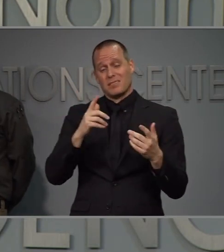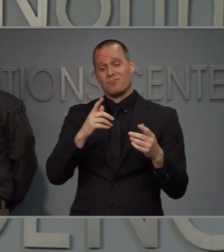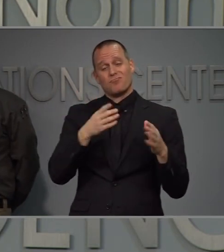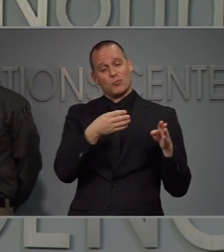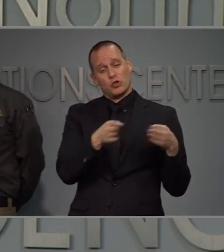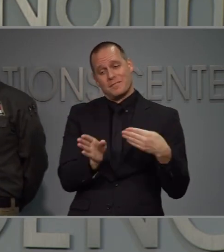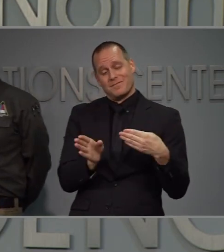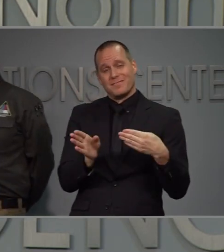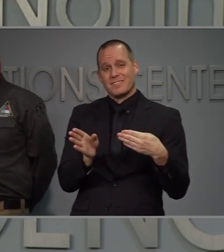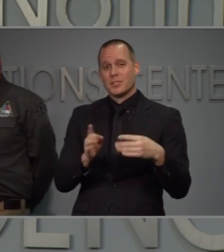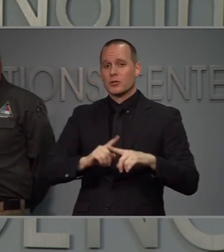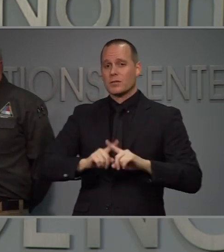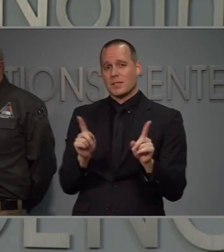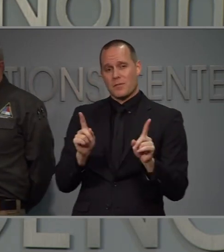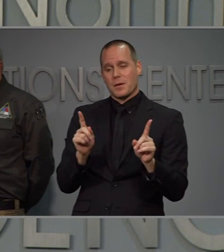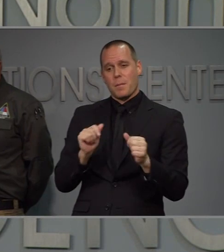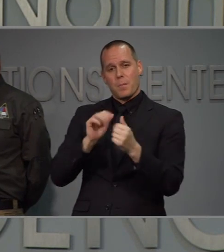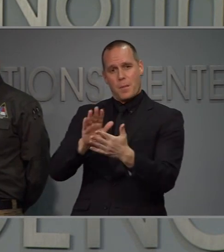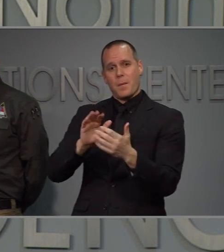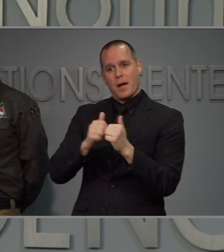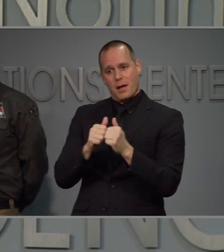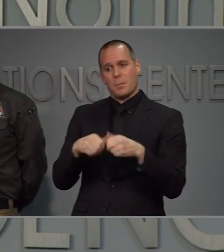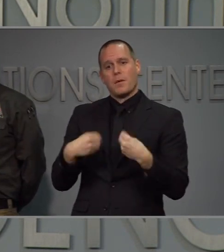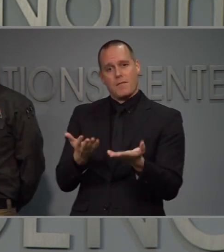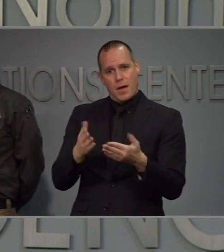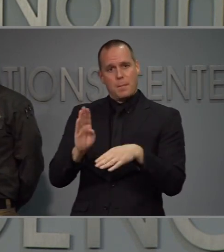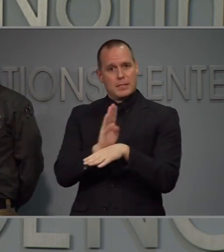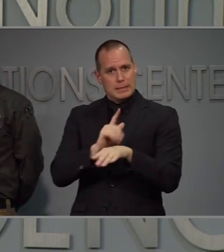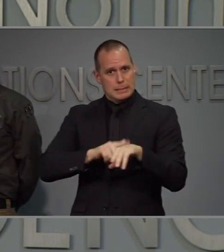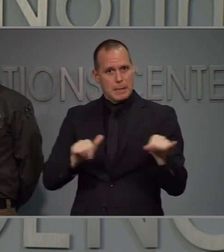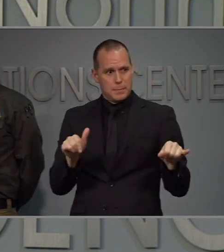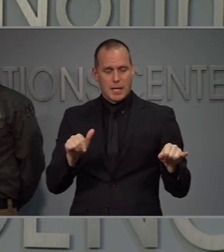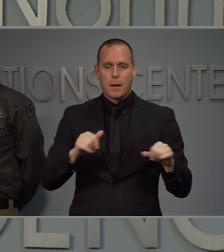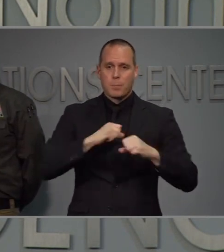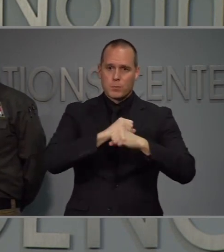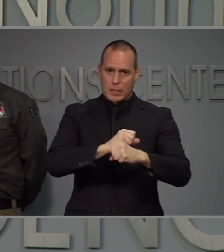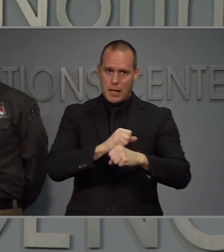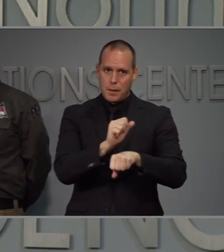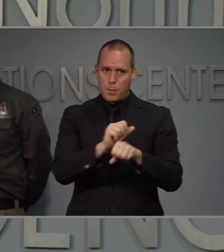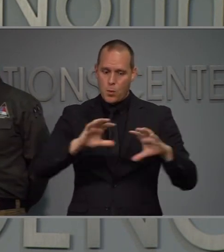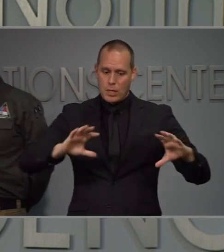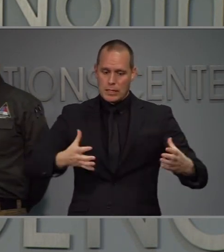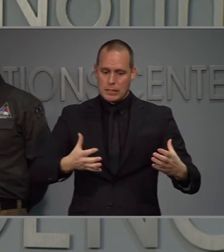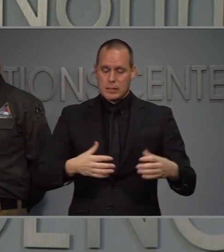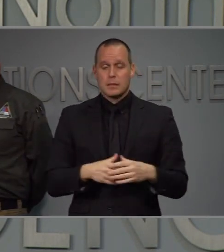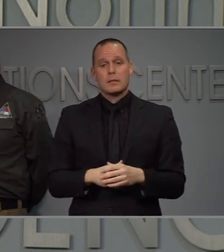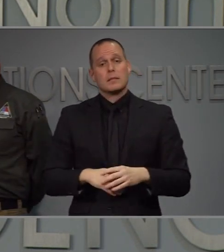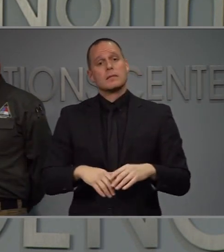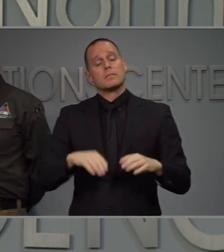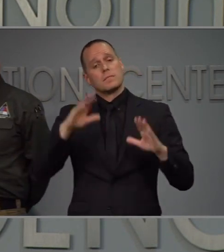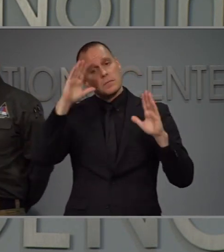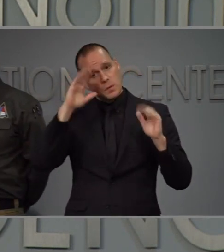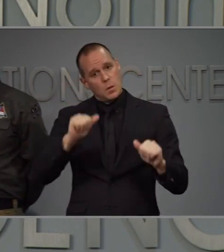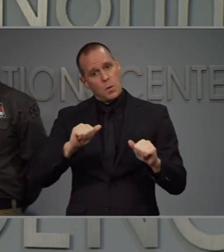y los empleadores a lo mejor van a tener que cambiar la manera en que están operando es que sí nos preocupa y queremos